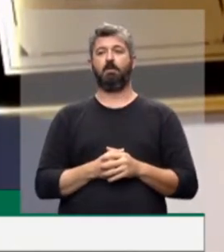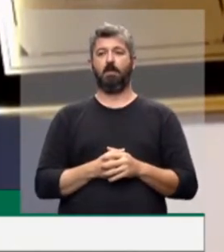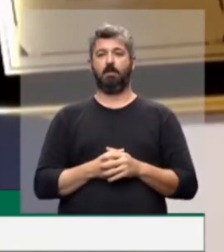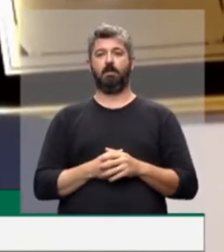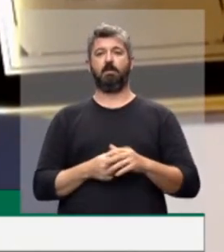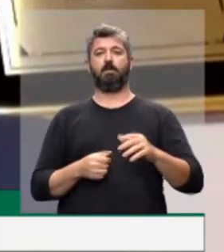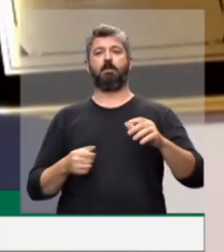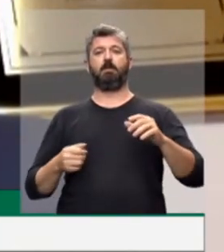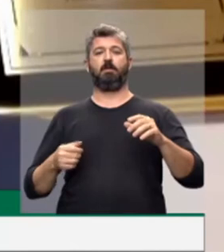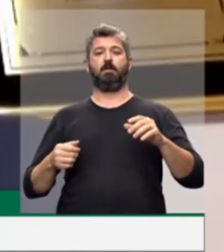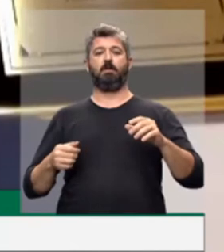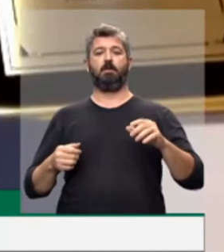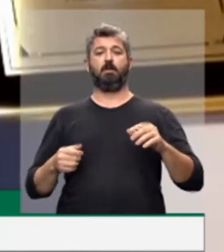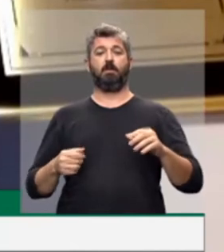BOA NOITE A TODOS QUE